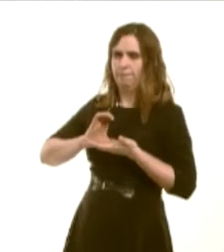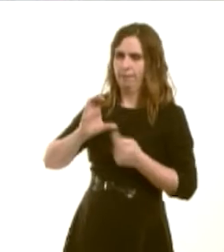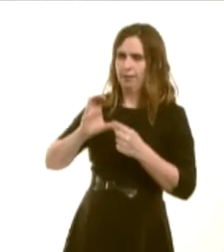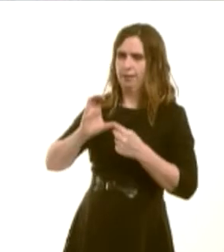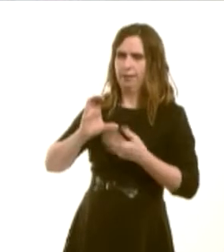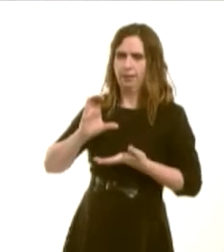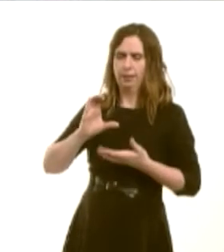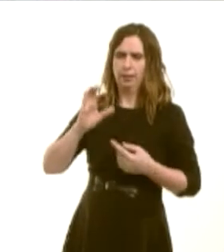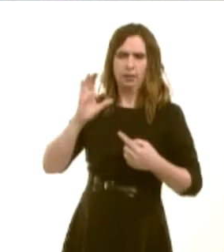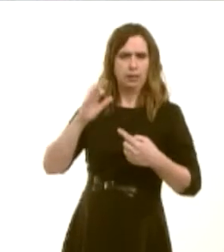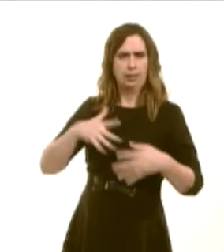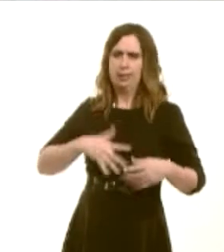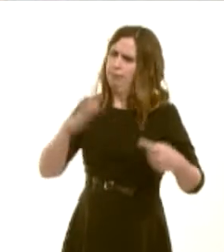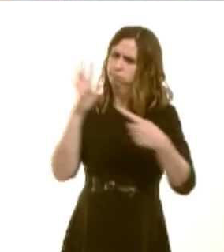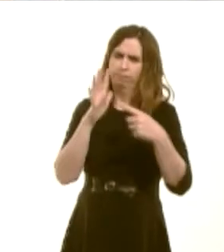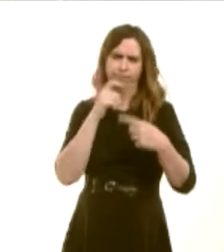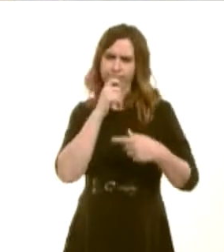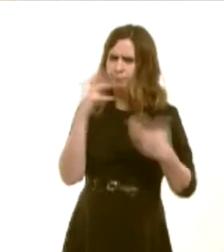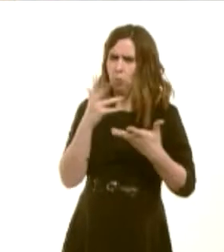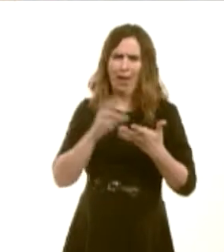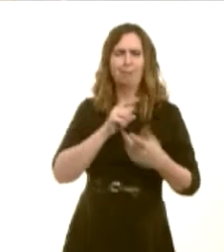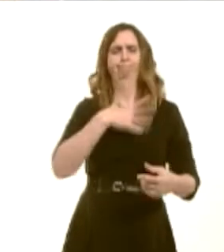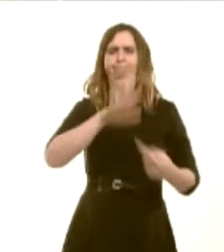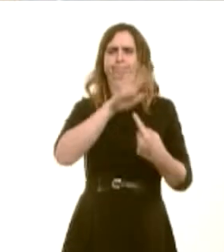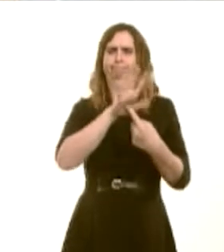bod arian cyfalaf ar gael iír canolfannau iaith, a thrwy sicrhau, wrth fwrw ymlaen,